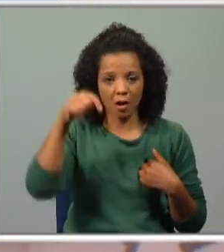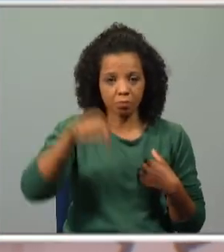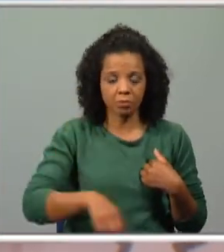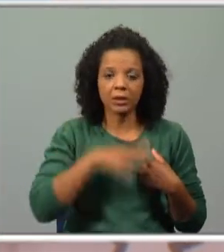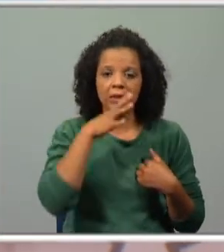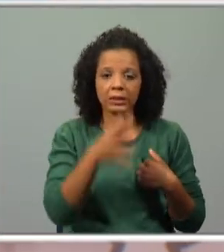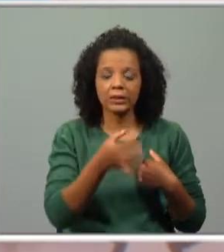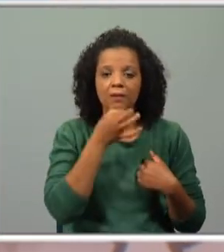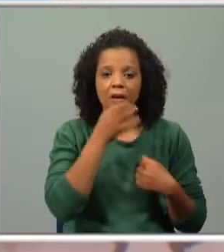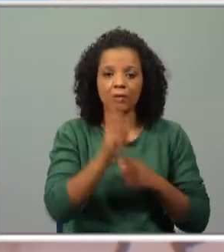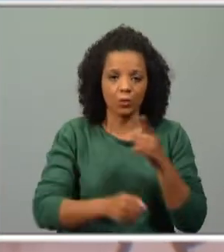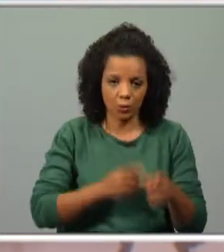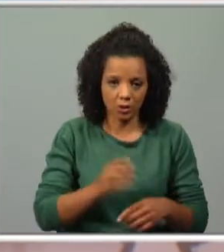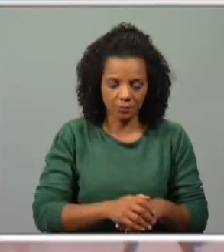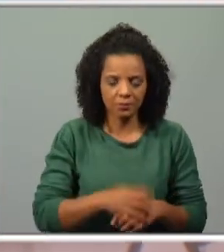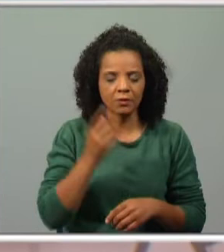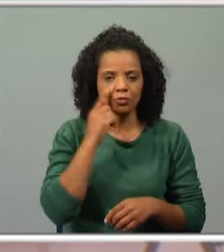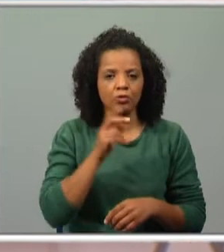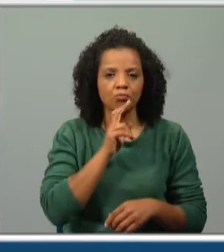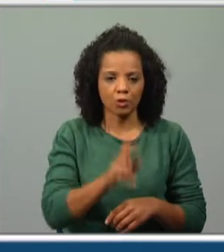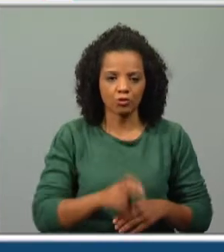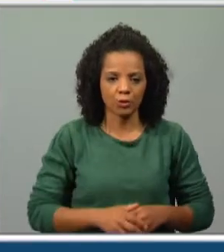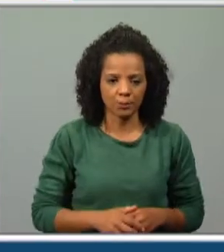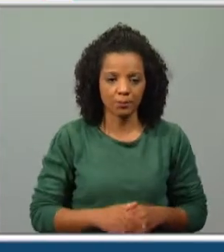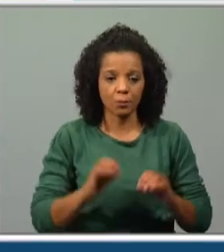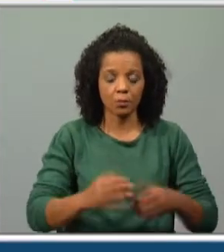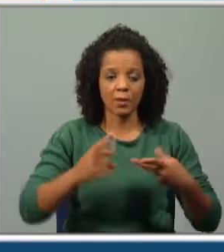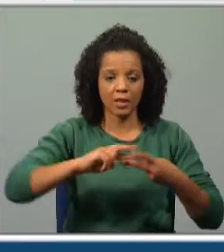sobre o que é que eles recaiam vamos ver a resposta o primeiro adverbio 他們落在什麼上讓我們看看答案是第一個副詞